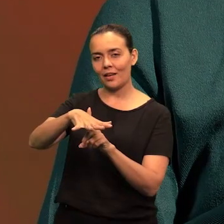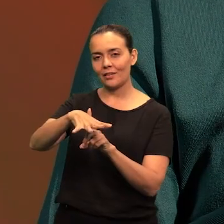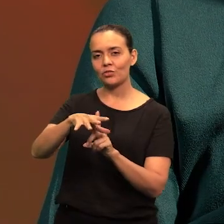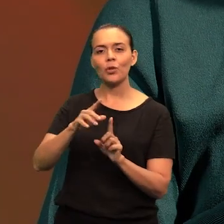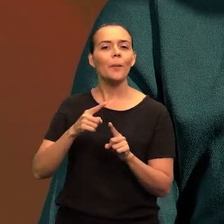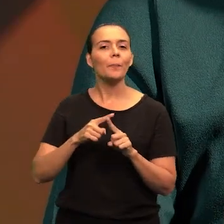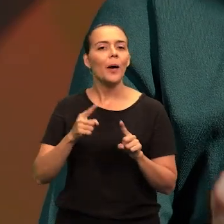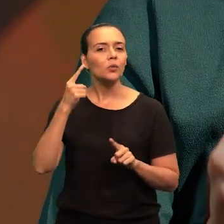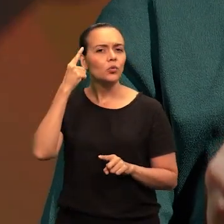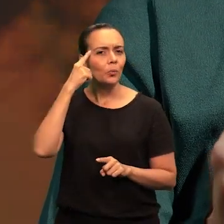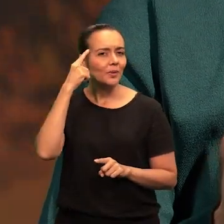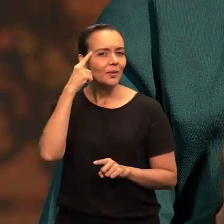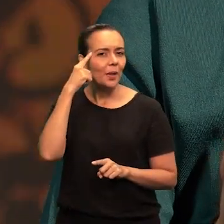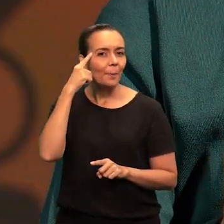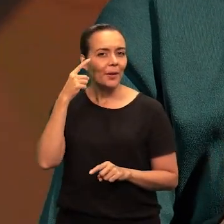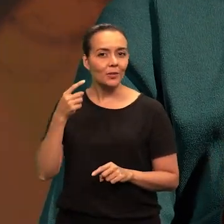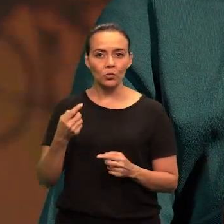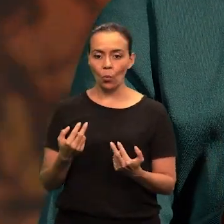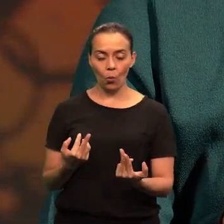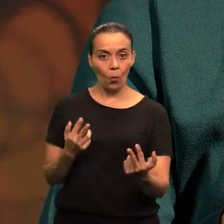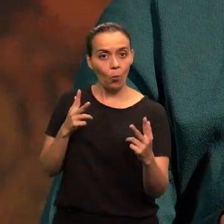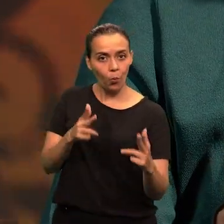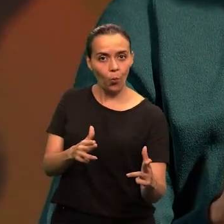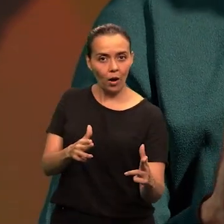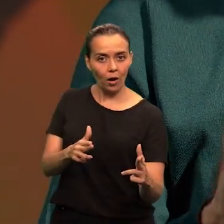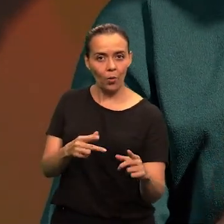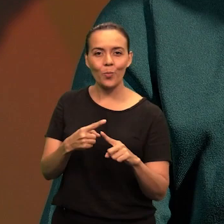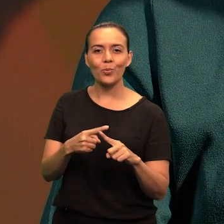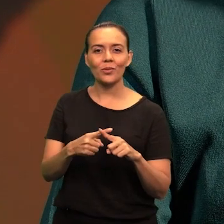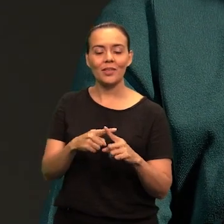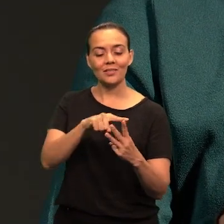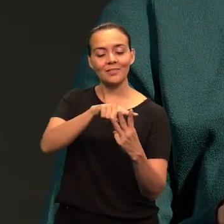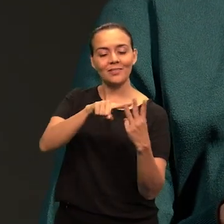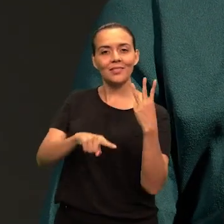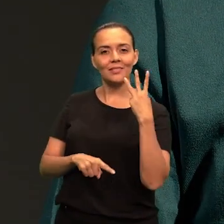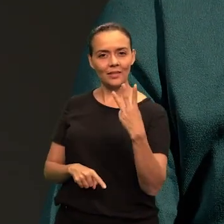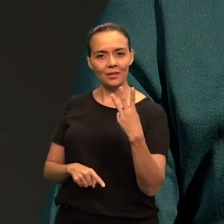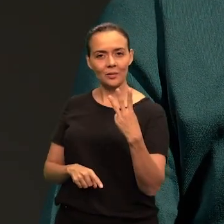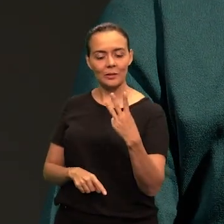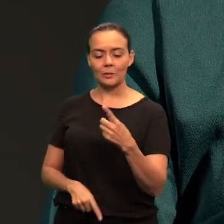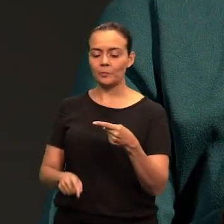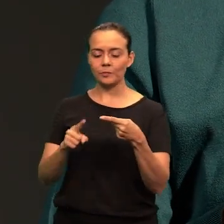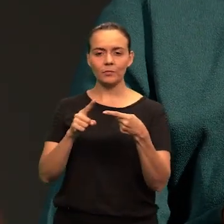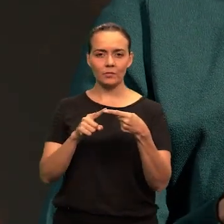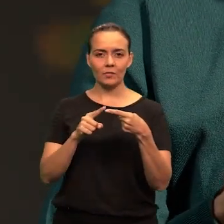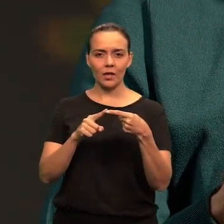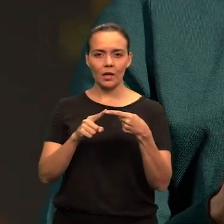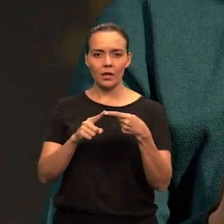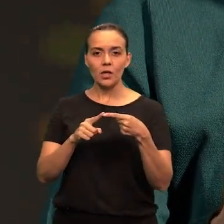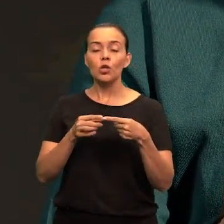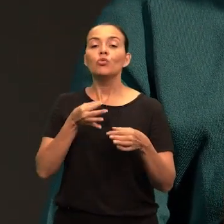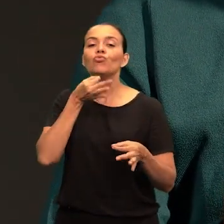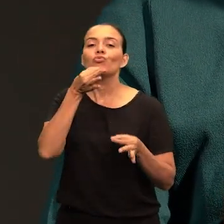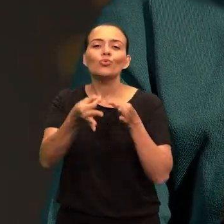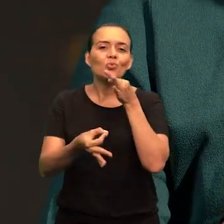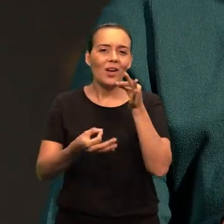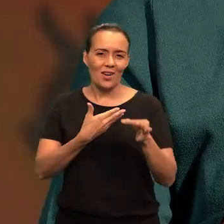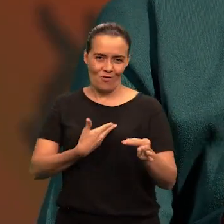Mas o pensamento continua atual, porque ele toca, pelo menos, em três coisas: Primeiro, a maneira como nós julgamos os governantes